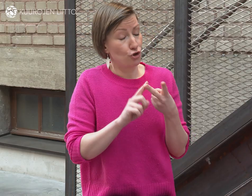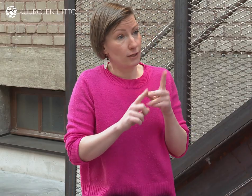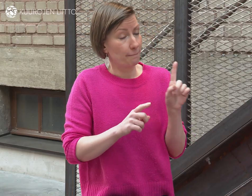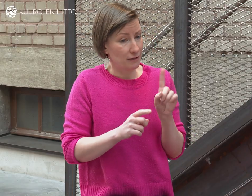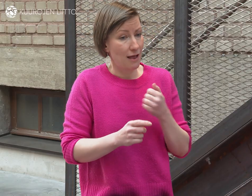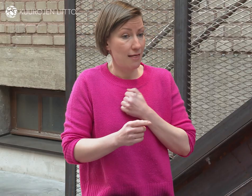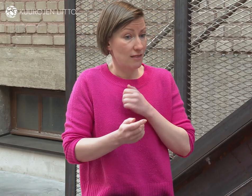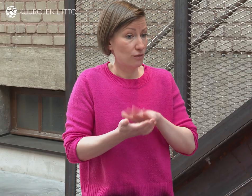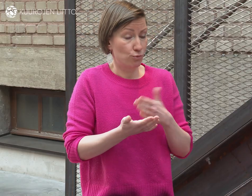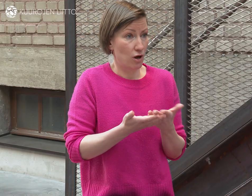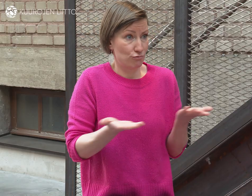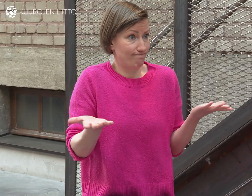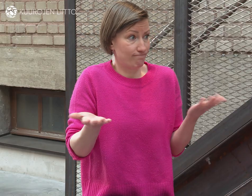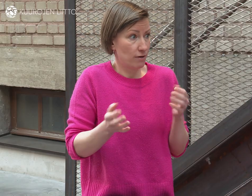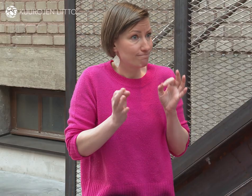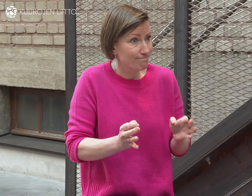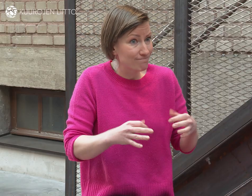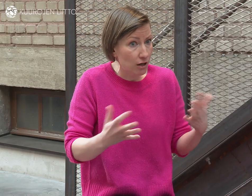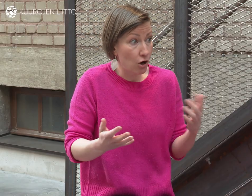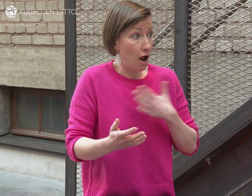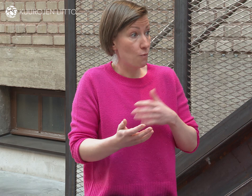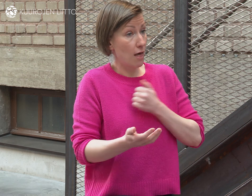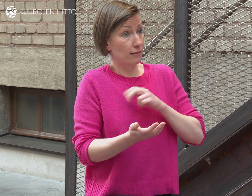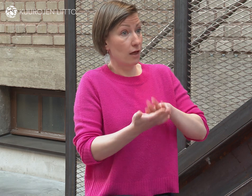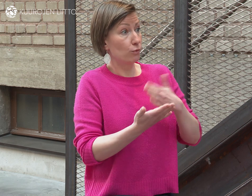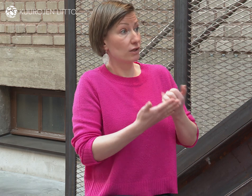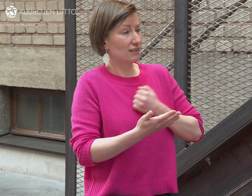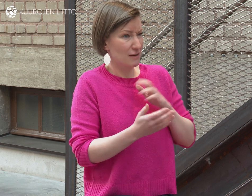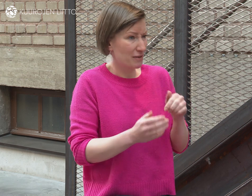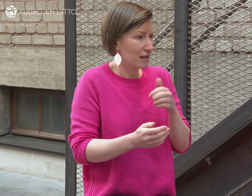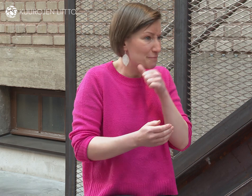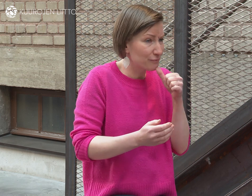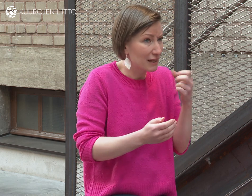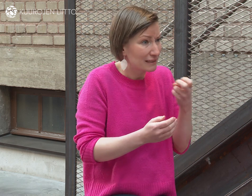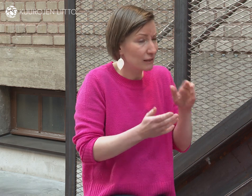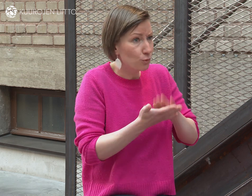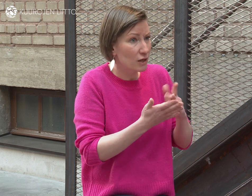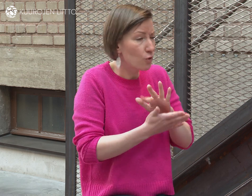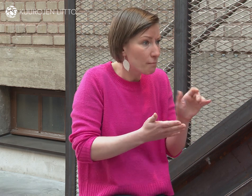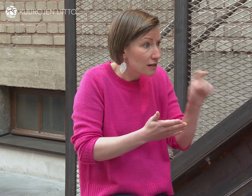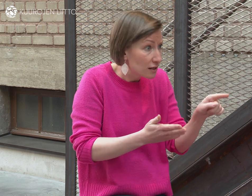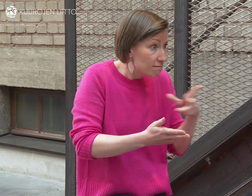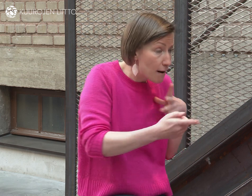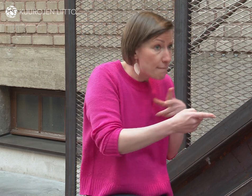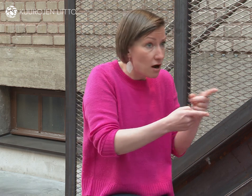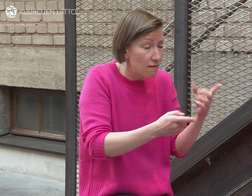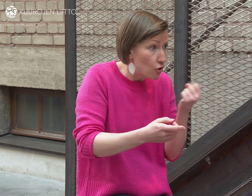Toiseksi hätätulkkaus ei ole kunnossa. Hätätulkin saadakseen pitää kysellä itse vapaita tulkkeja.